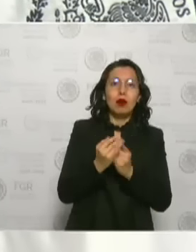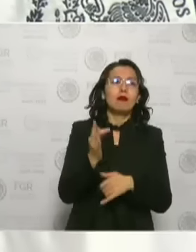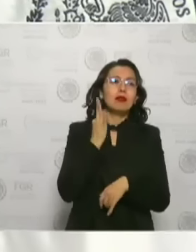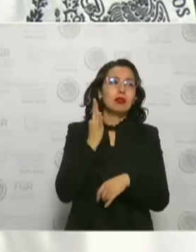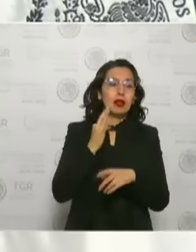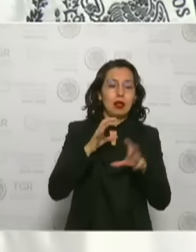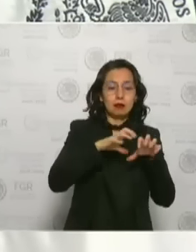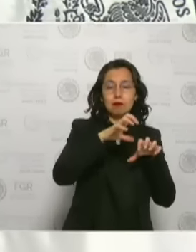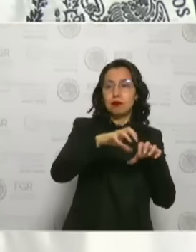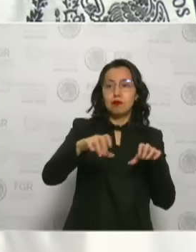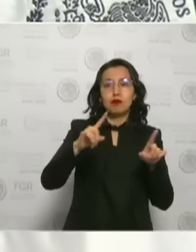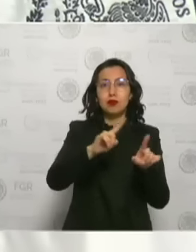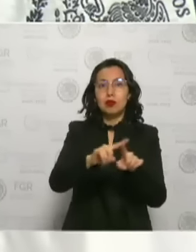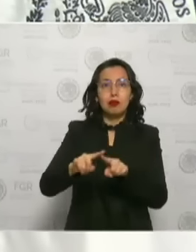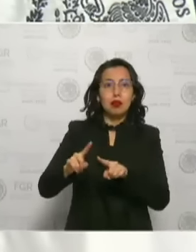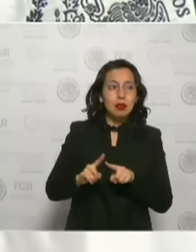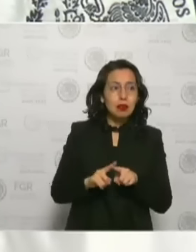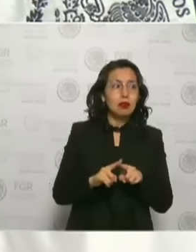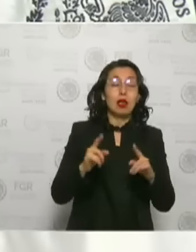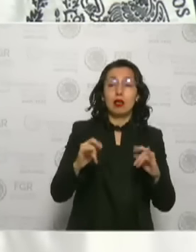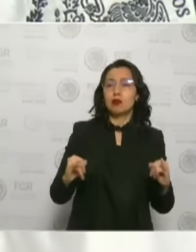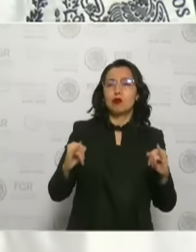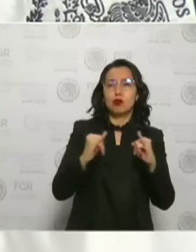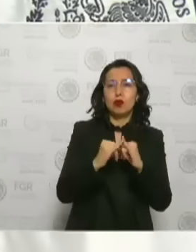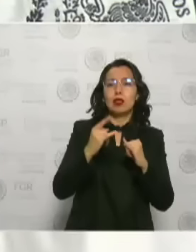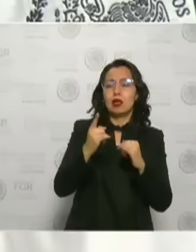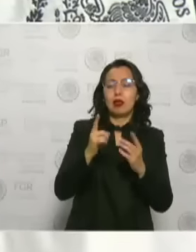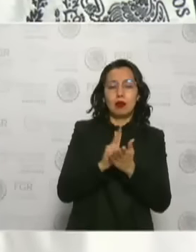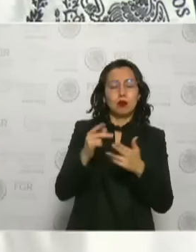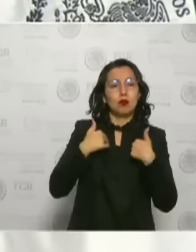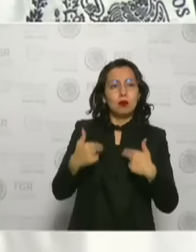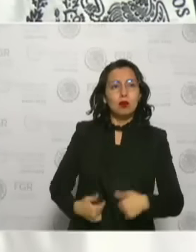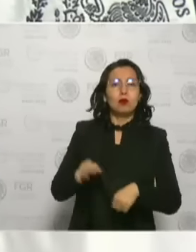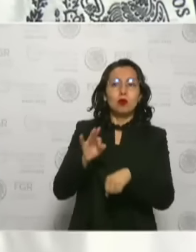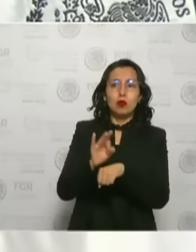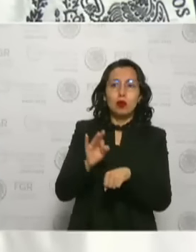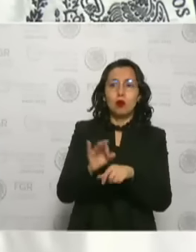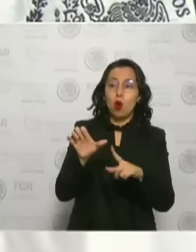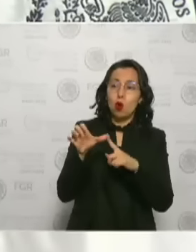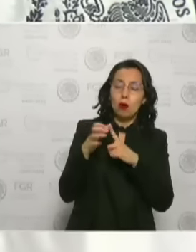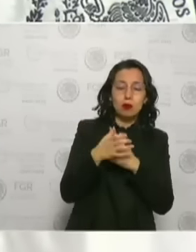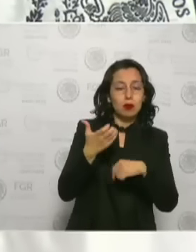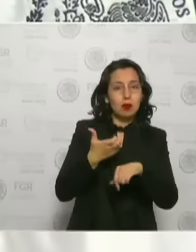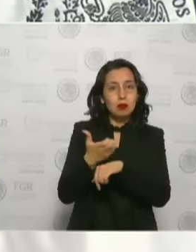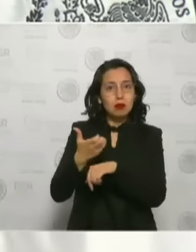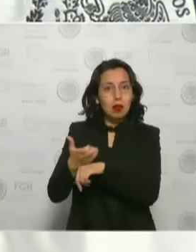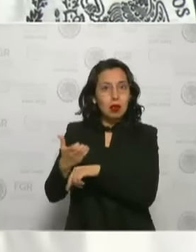locales, los organismos protectores de derechos humanos, las comisiones estatales de búsqueda de